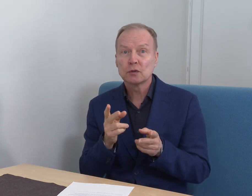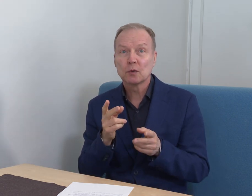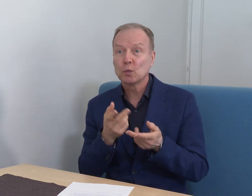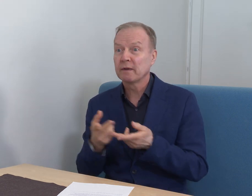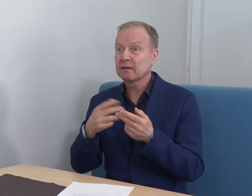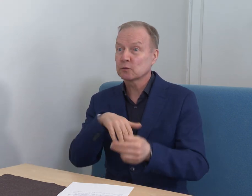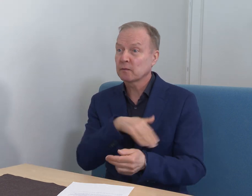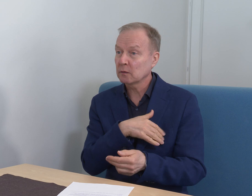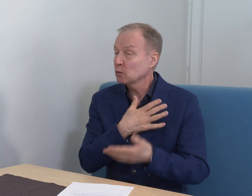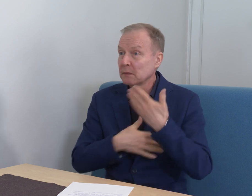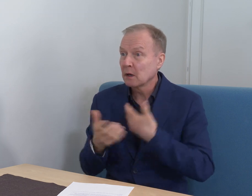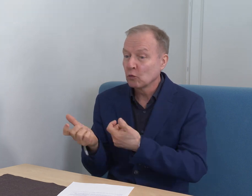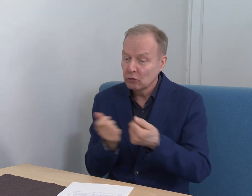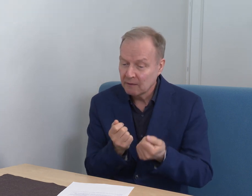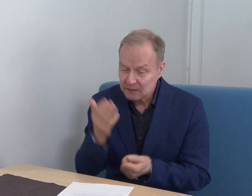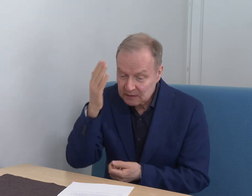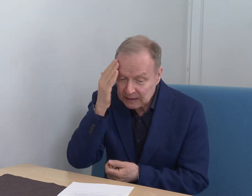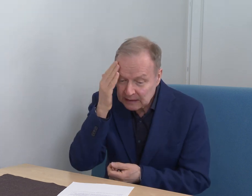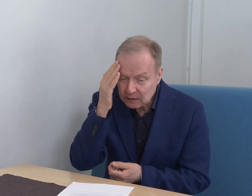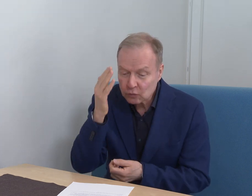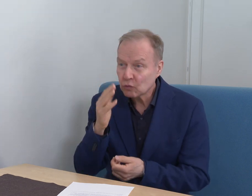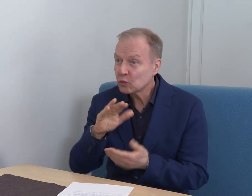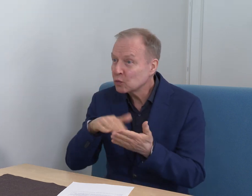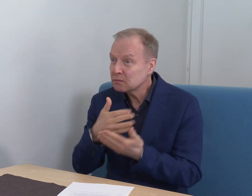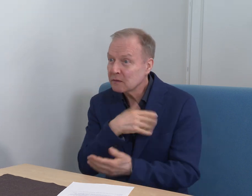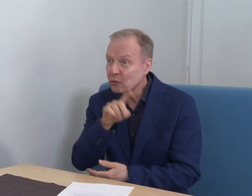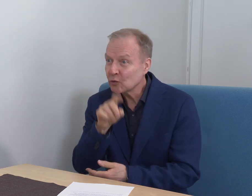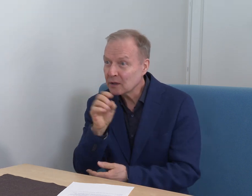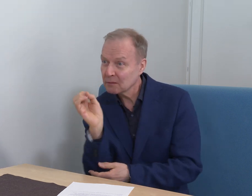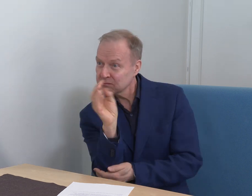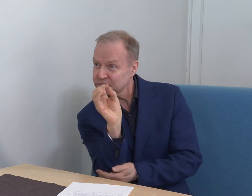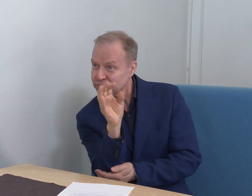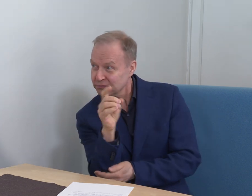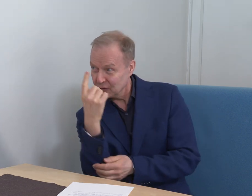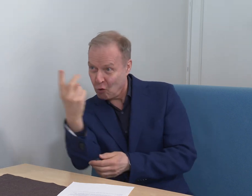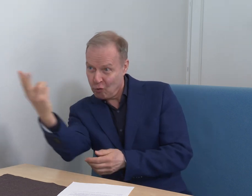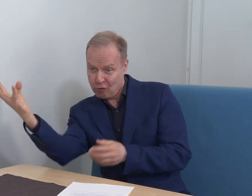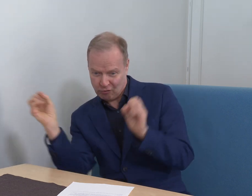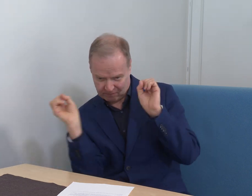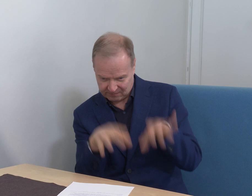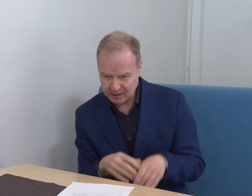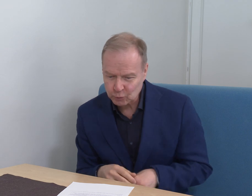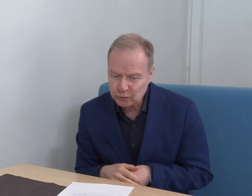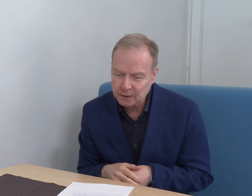yhdenvertaisuusvaltuutettu vastaanottaa mielellään tietoa tulkkauspalvelun ongelmista.